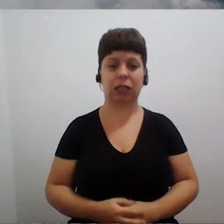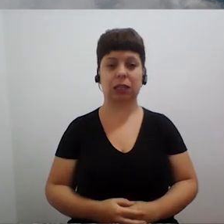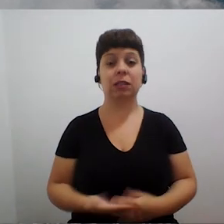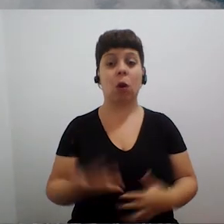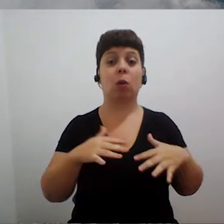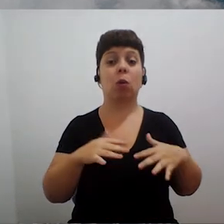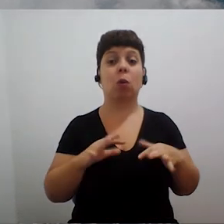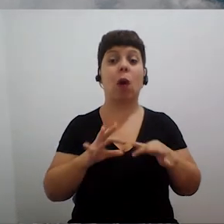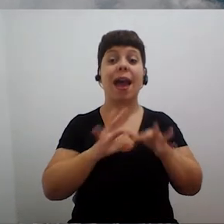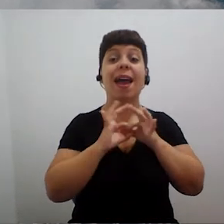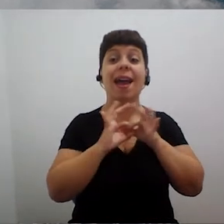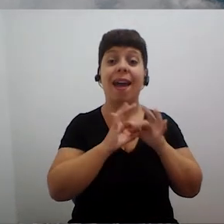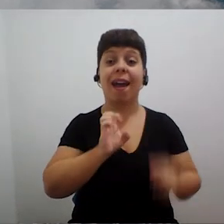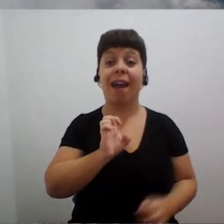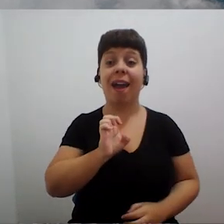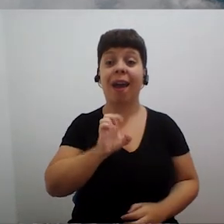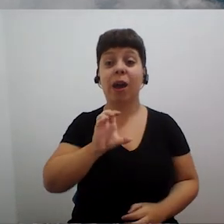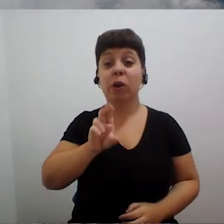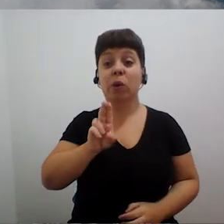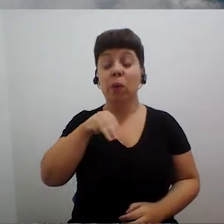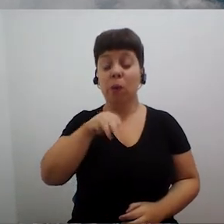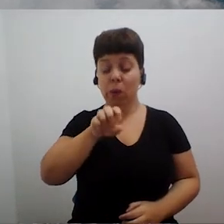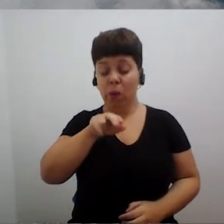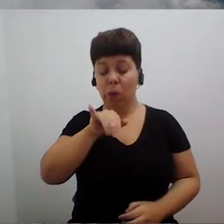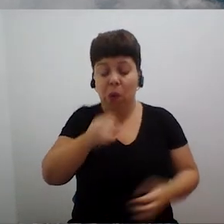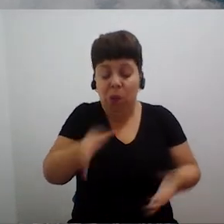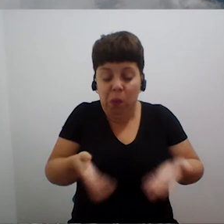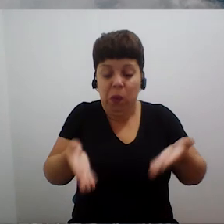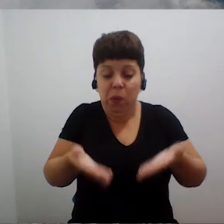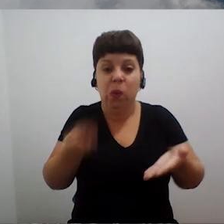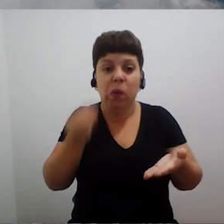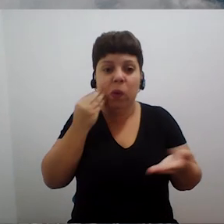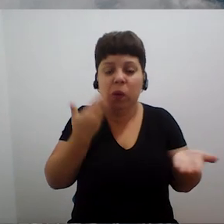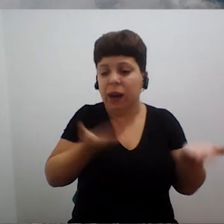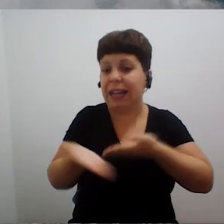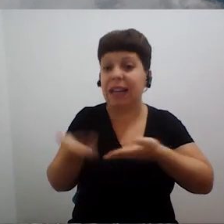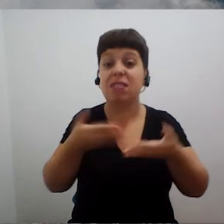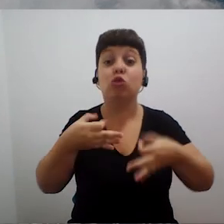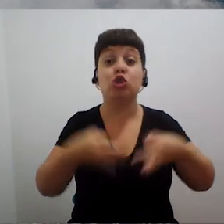possibilitar cada vez mais relações de justiça, relações de fraternidade